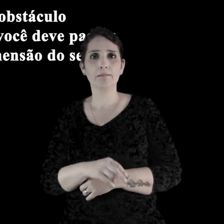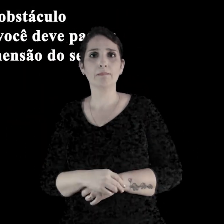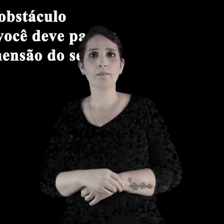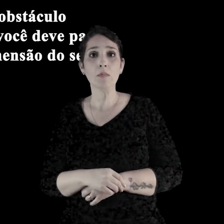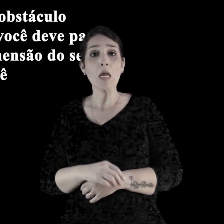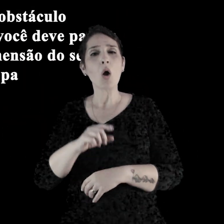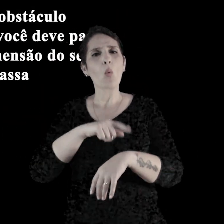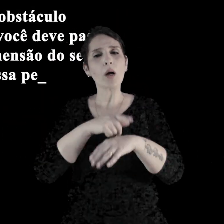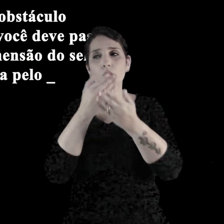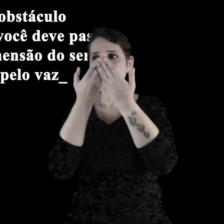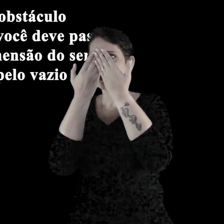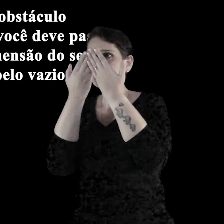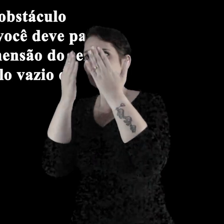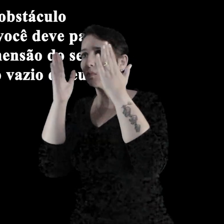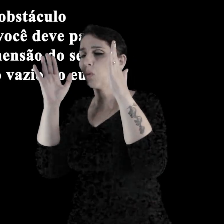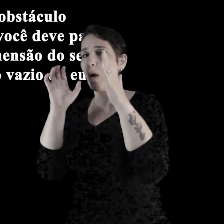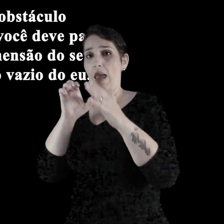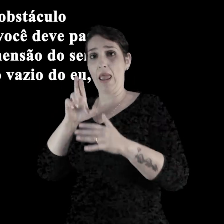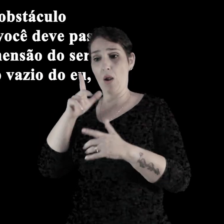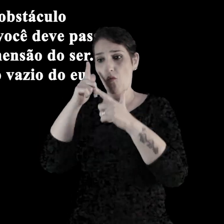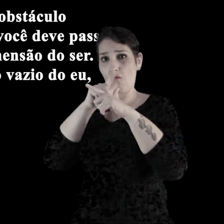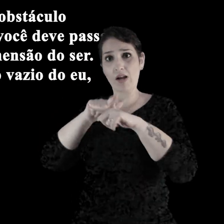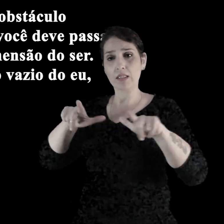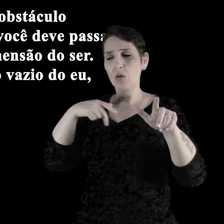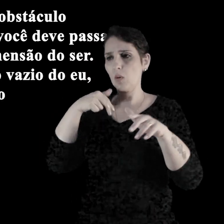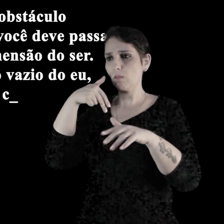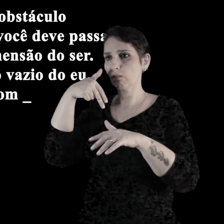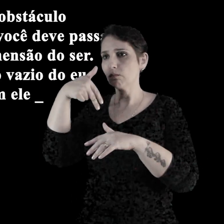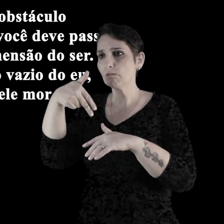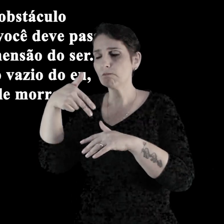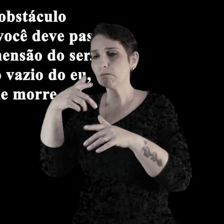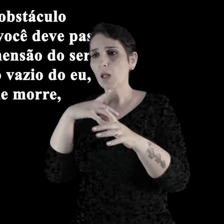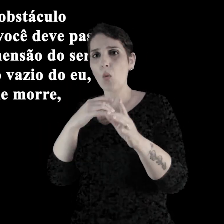Conforme você passa pelo vazio do eu, a identificação com ele morre